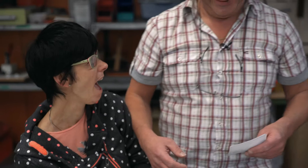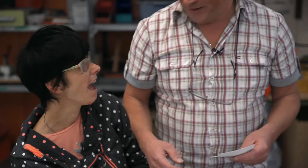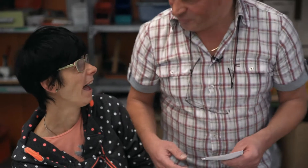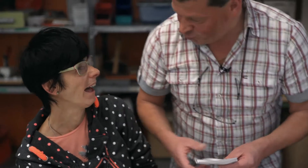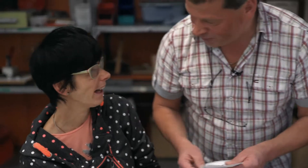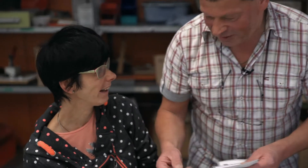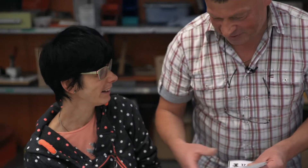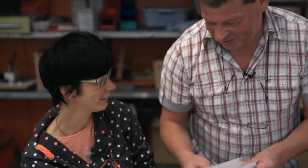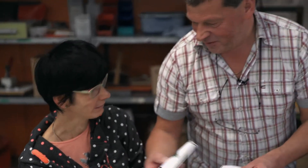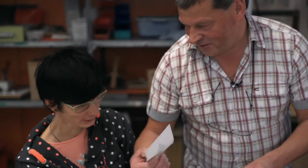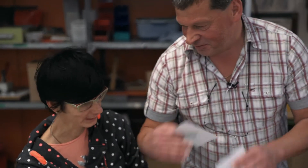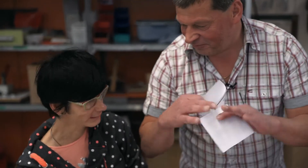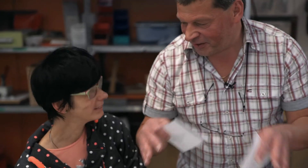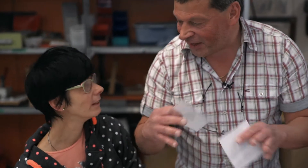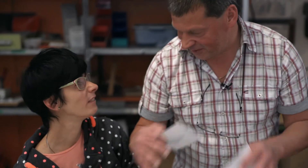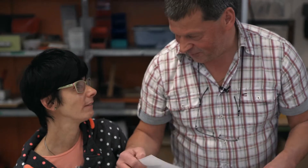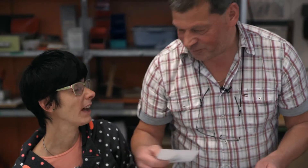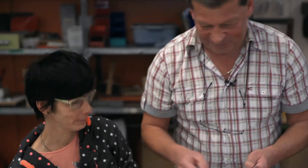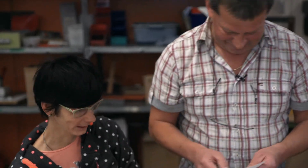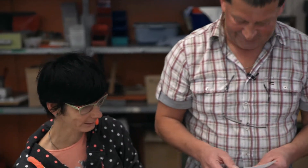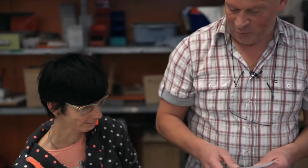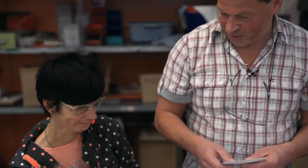für Weihnachten... Ok?"